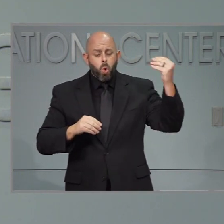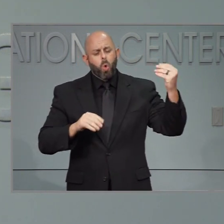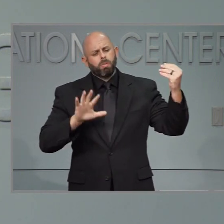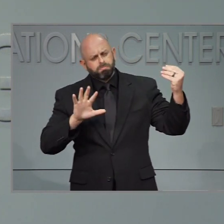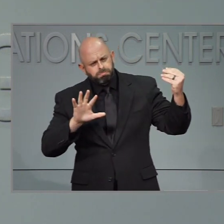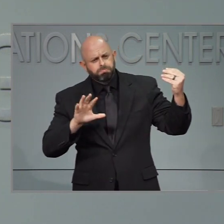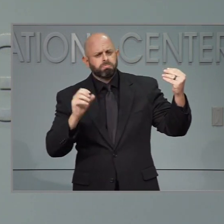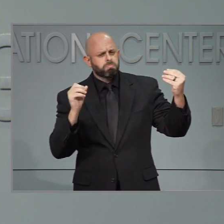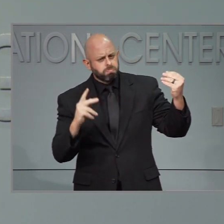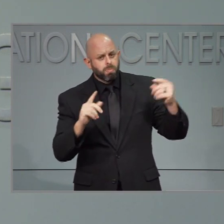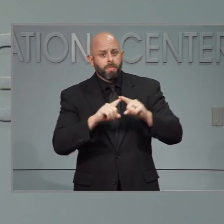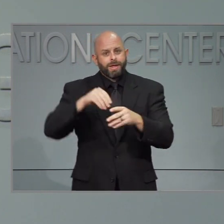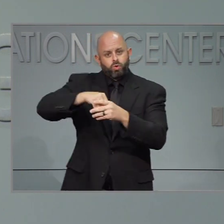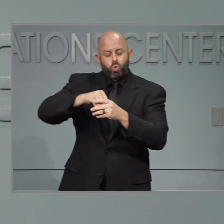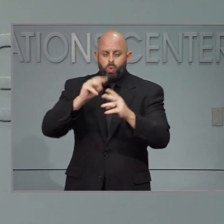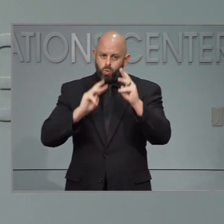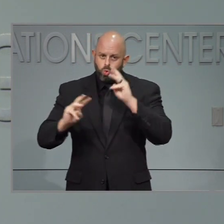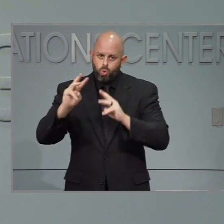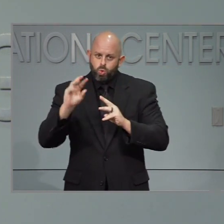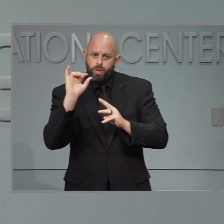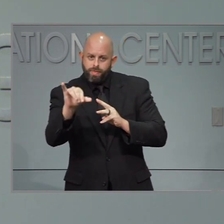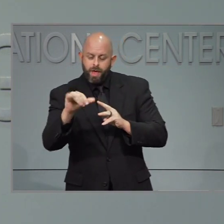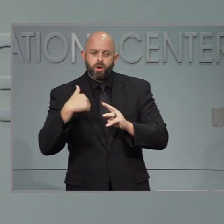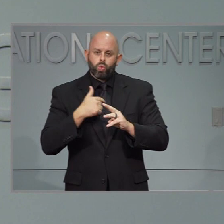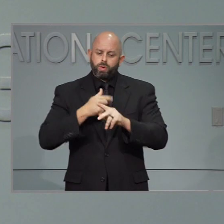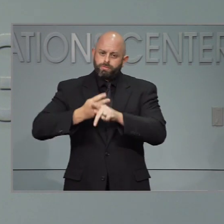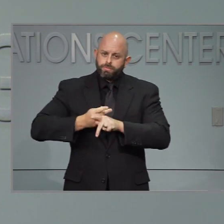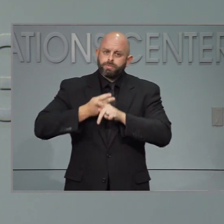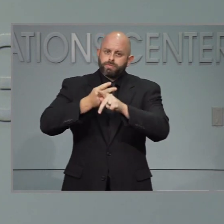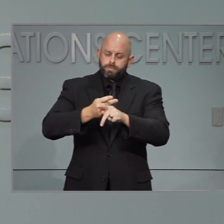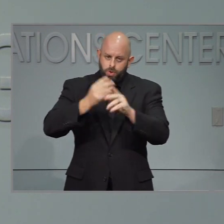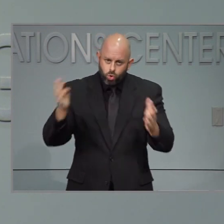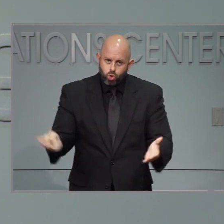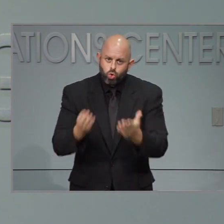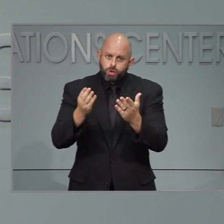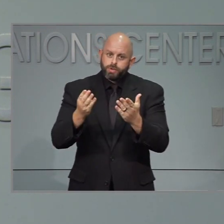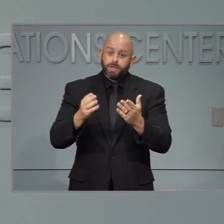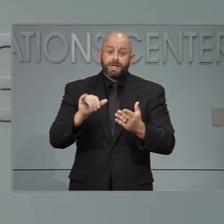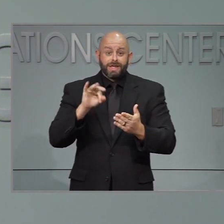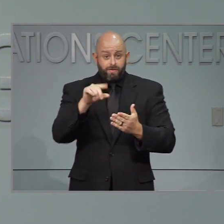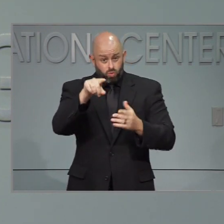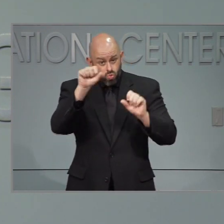exteriores. Creo que al pasar con madera precavida estamos